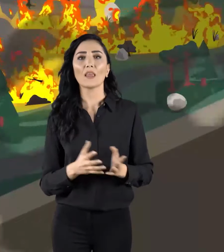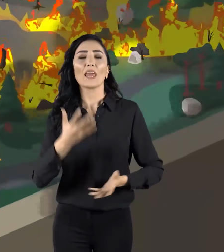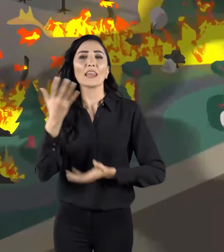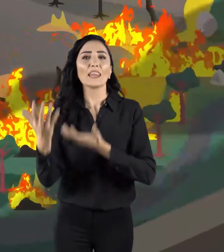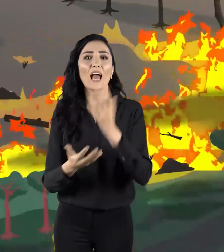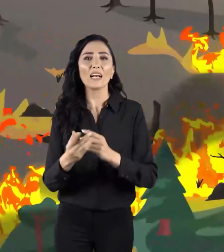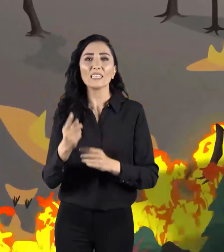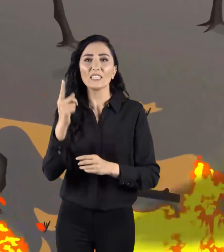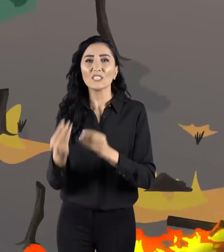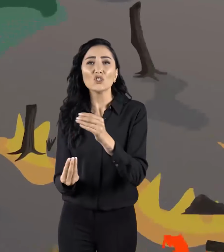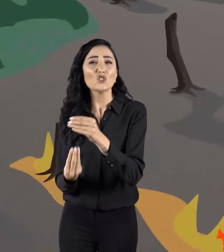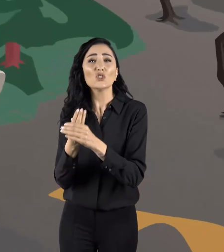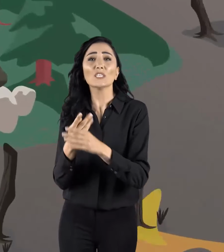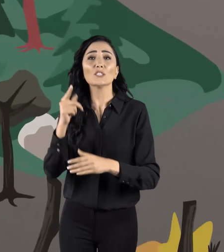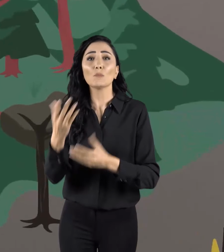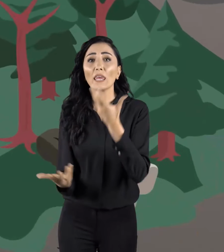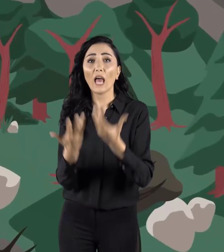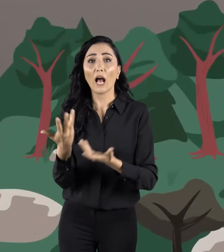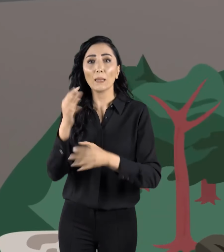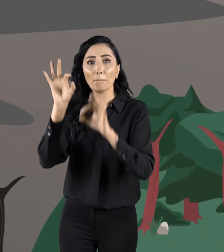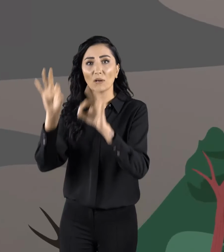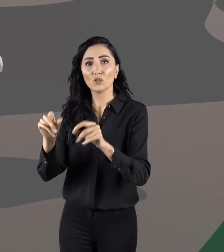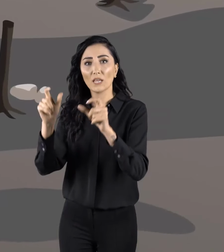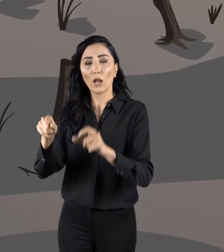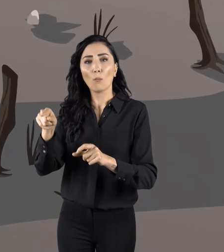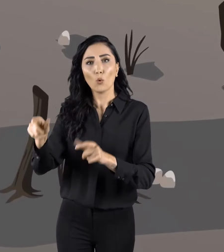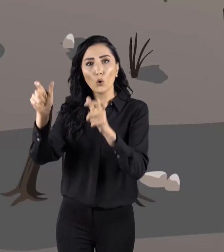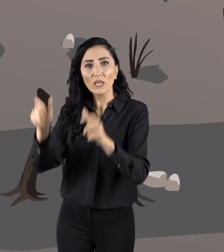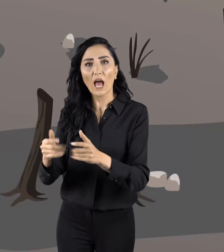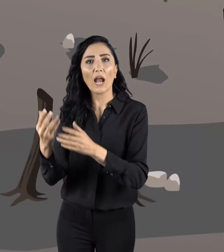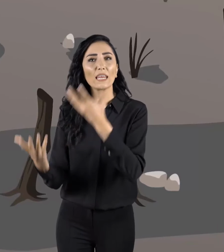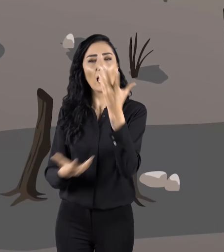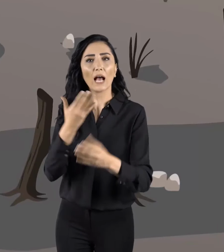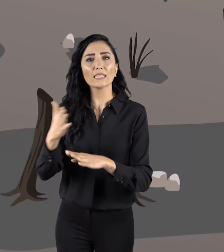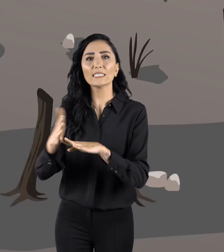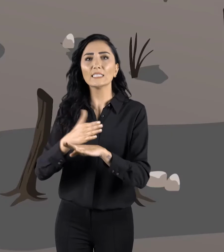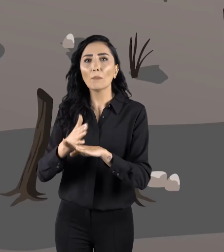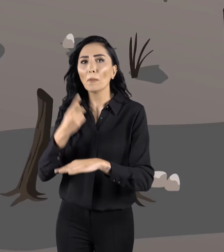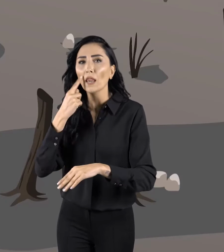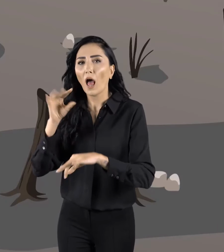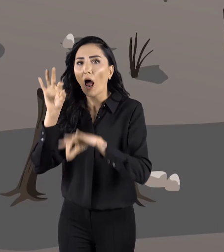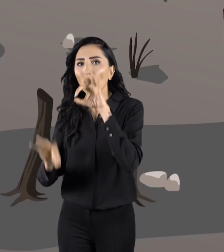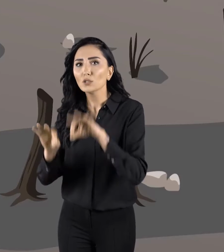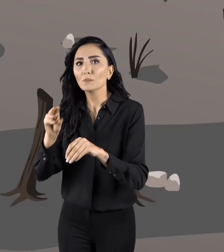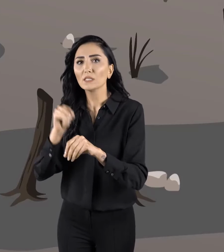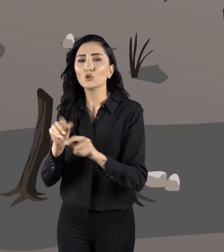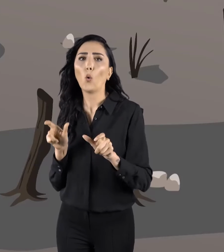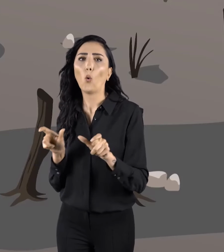Yangının Çıkış Noktası: Yangının başladığı yerdir. Bu yer yangın sebebinin soruşturulması için korunmalıdır.